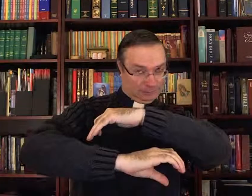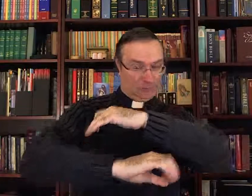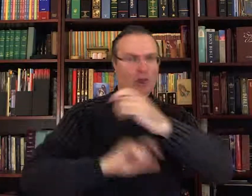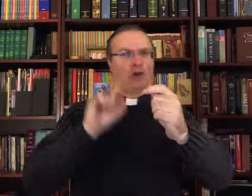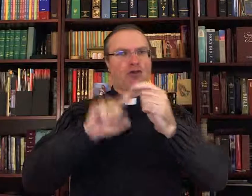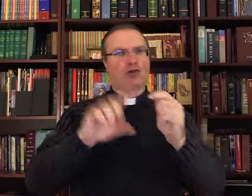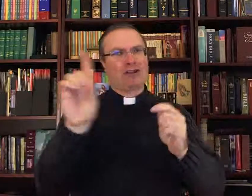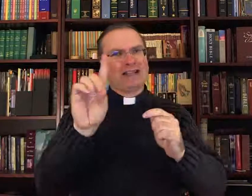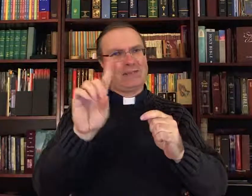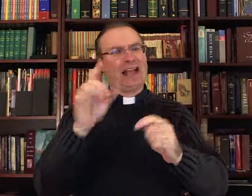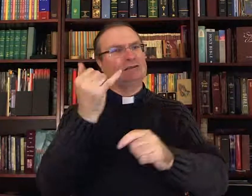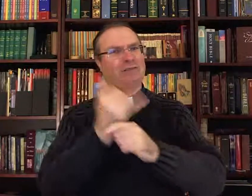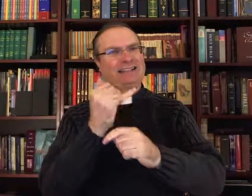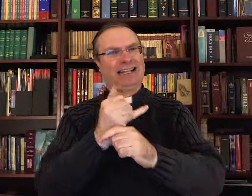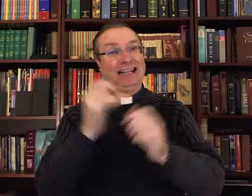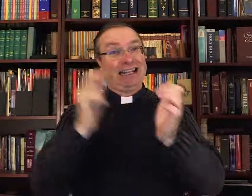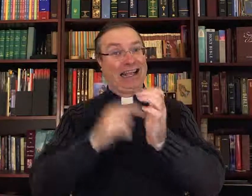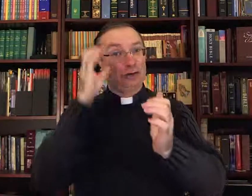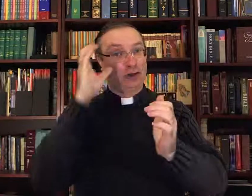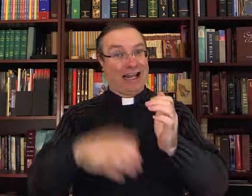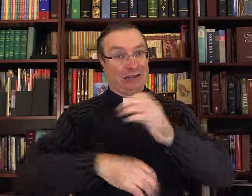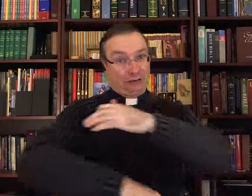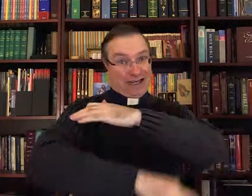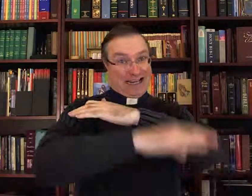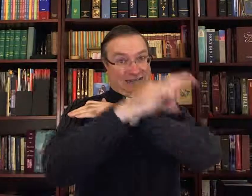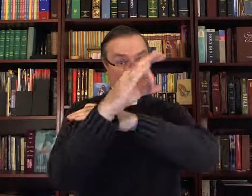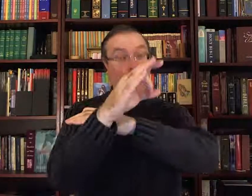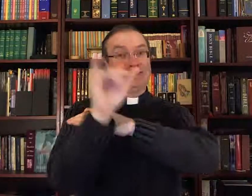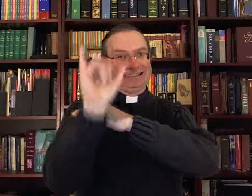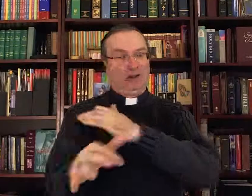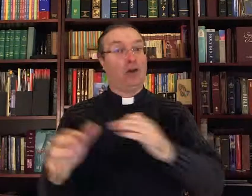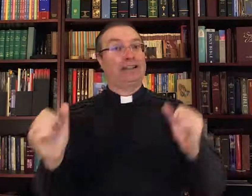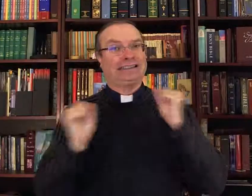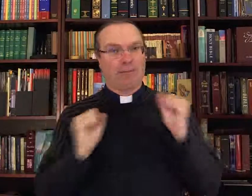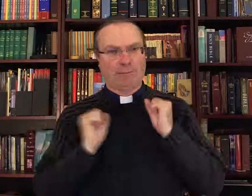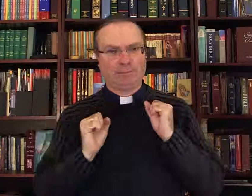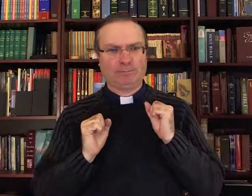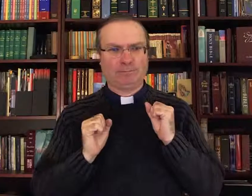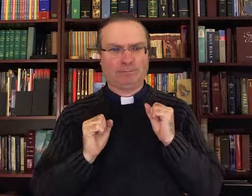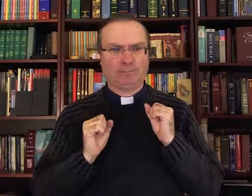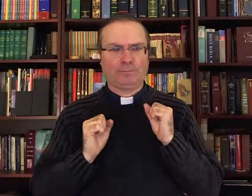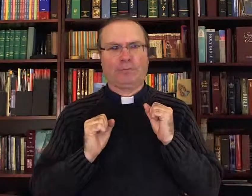jusqu'à dimanche matin au lever du soleil. C’est cela le sabbat.